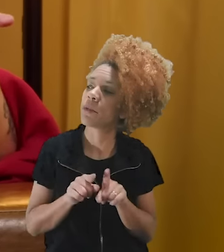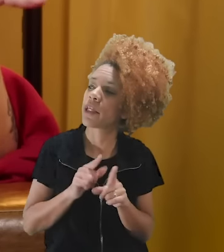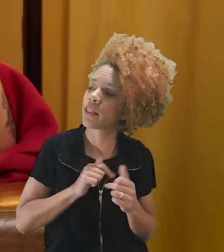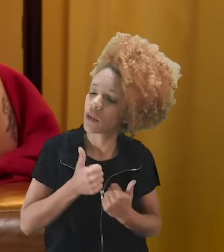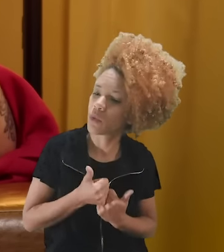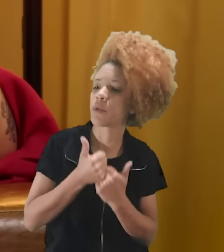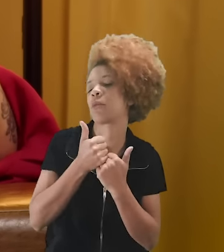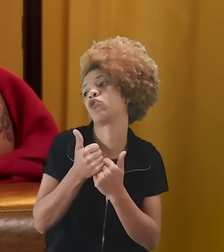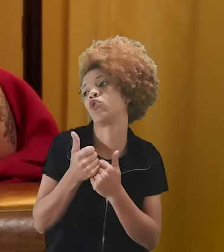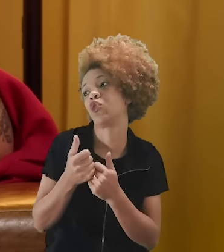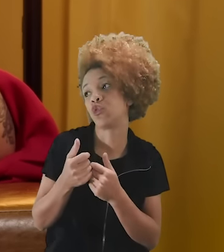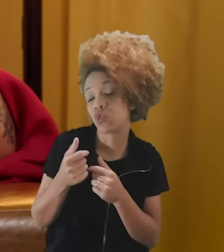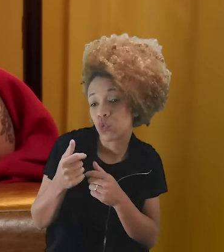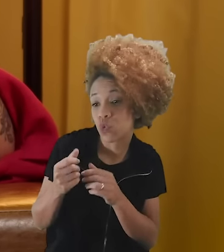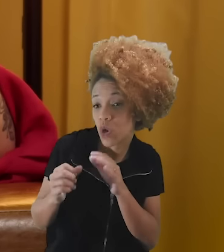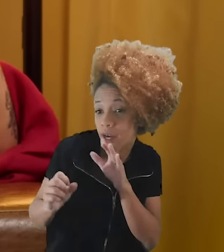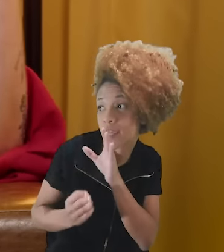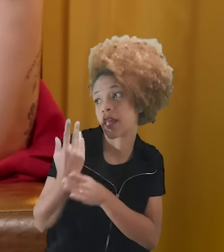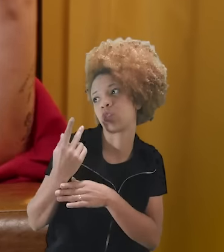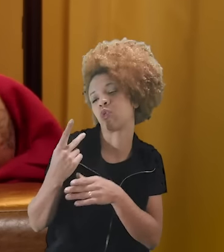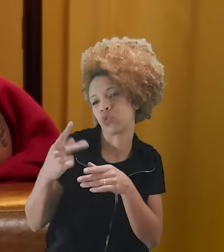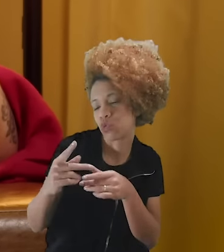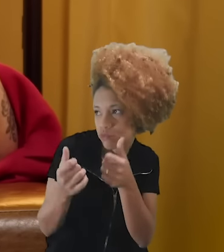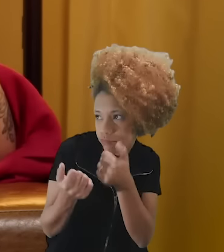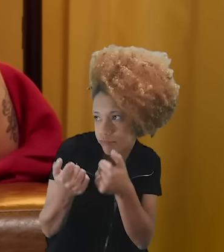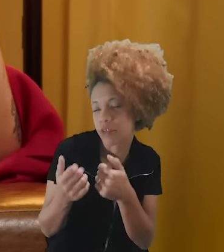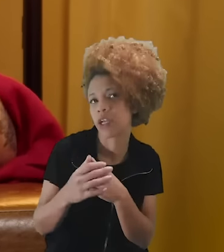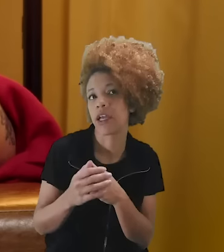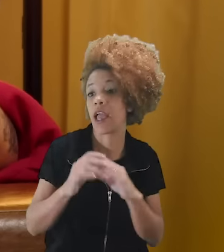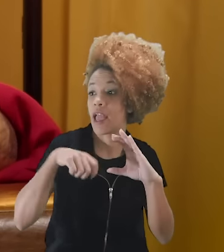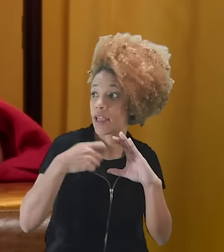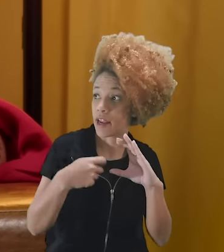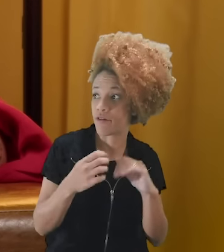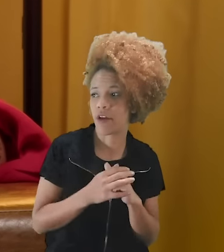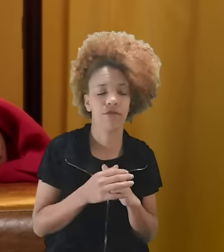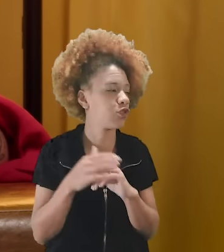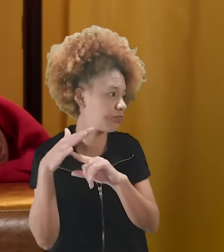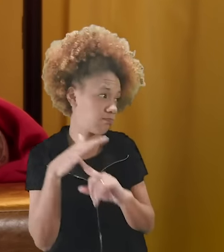todo o suporte né do desenvolvedor do jogo muitas vezes que se você consegue gravar essa atitude